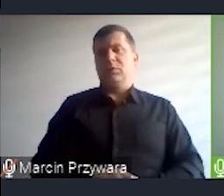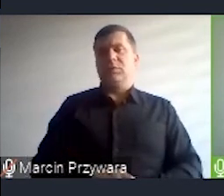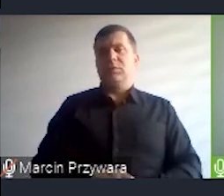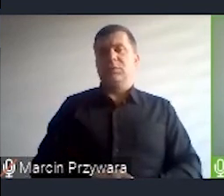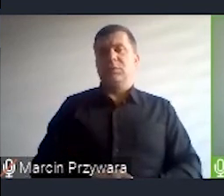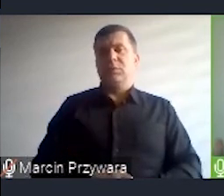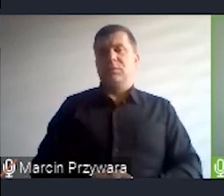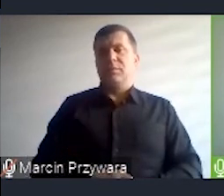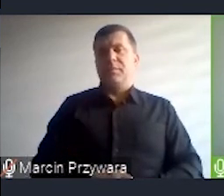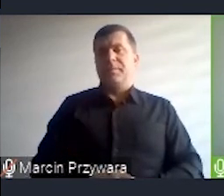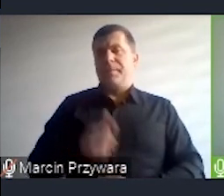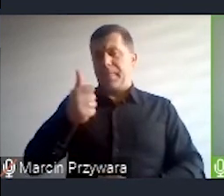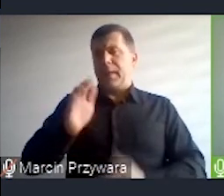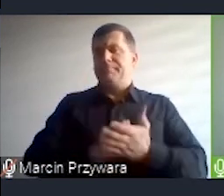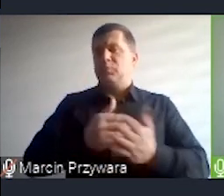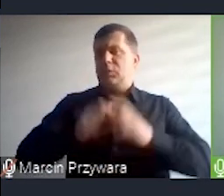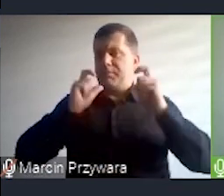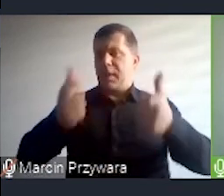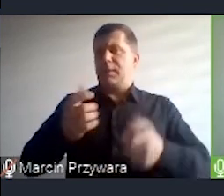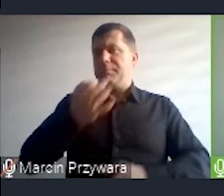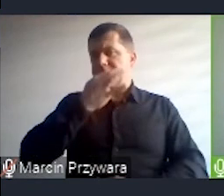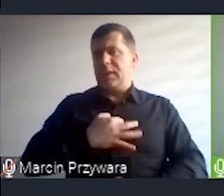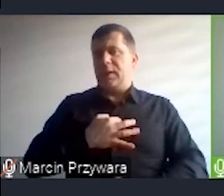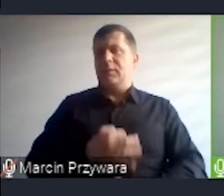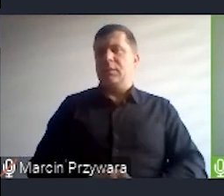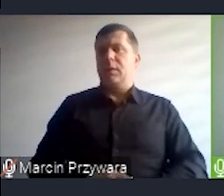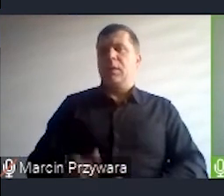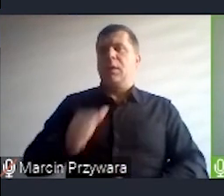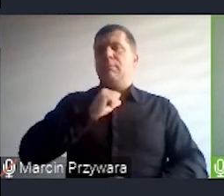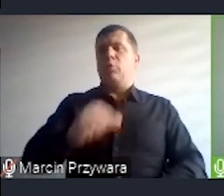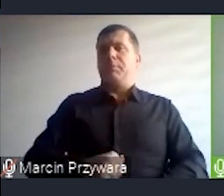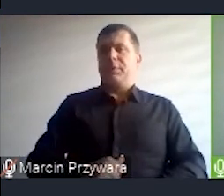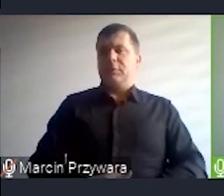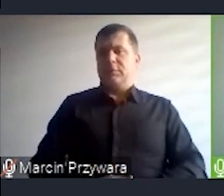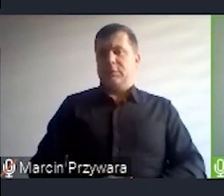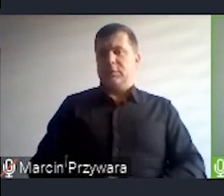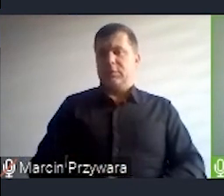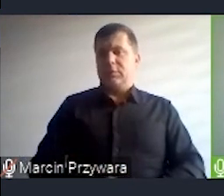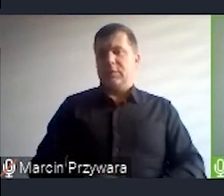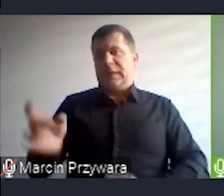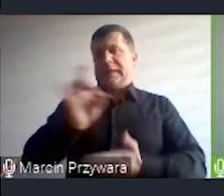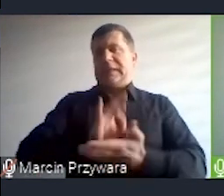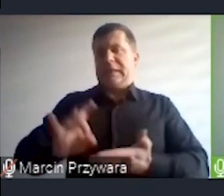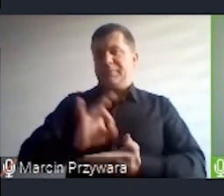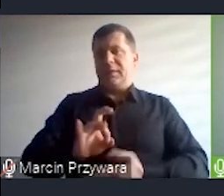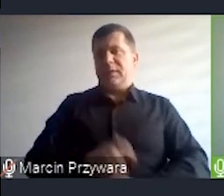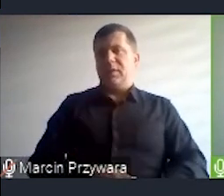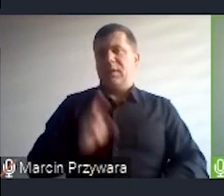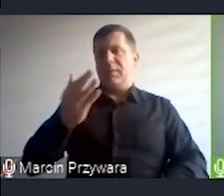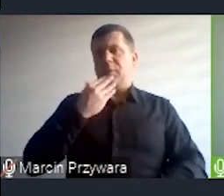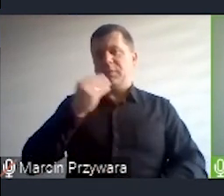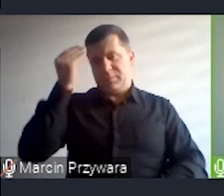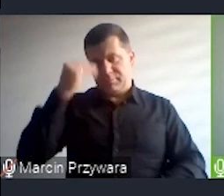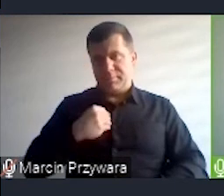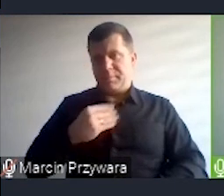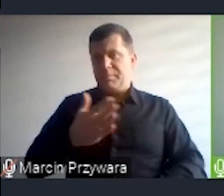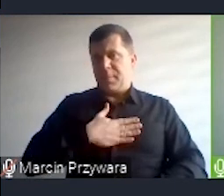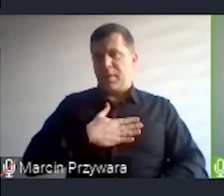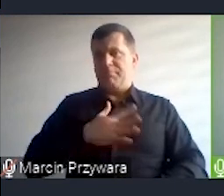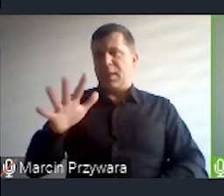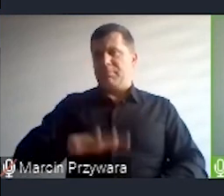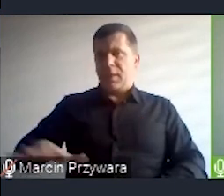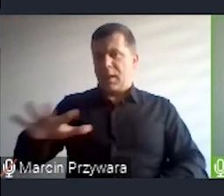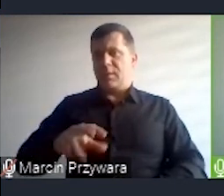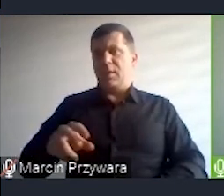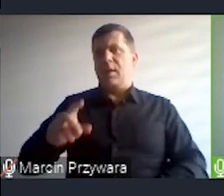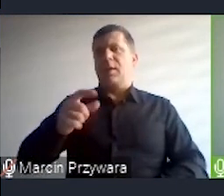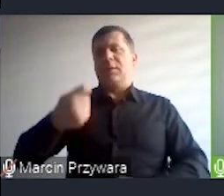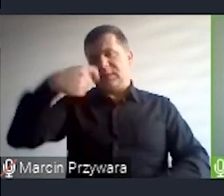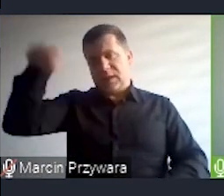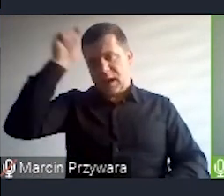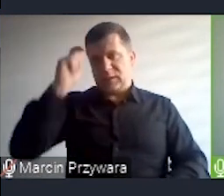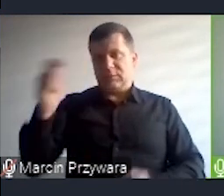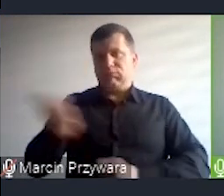I jednym z takich przypadków było pytanie burmistrza pewnej gminy, który mówi tak: „,mamy przestrzeń nad remizą straży pożarnej.